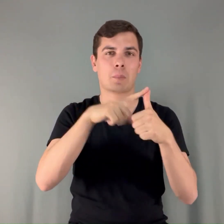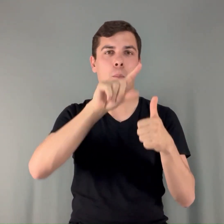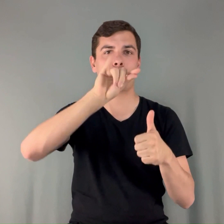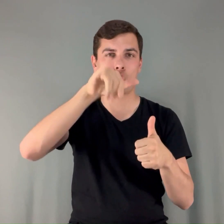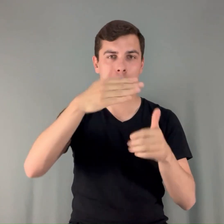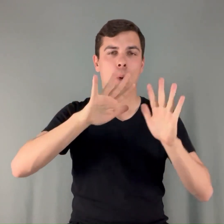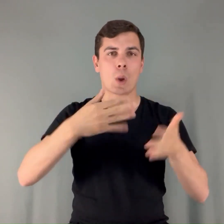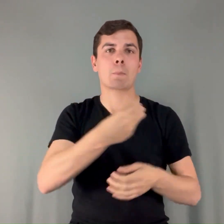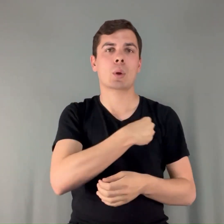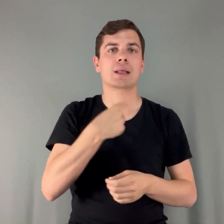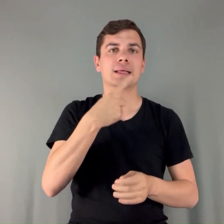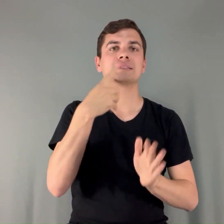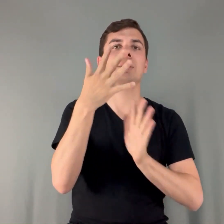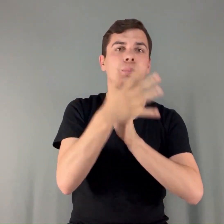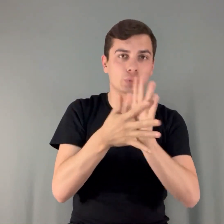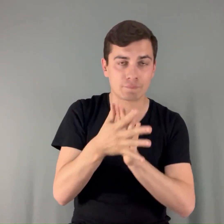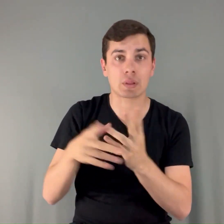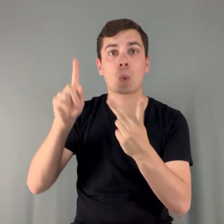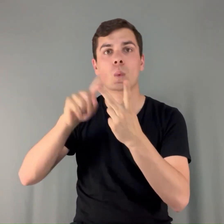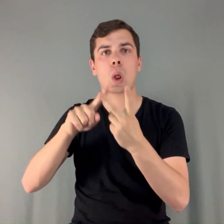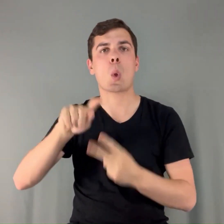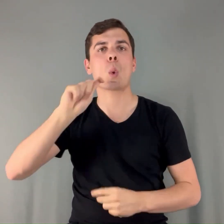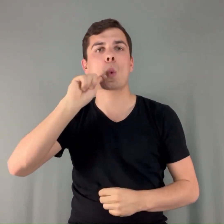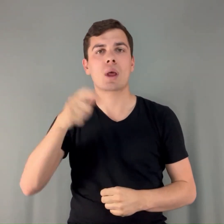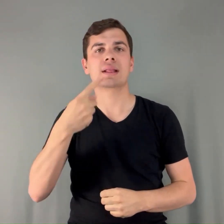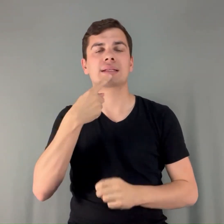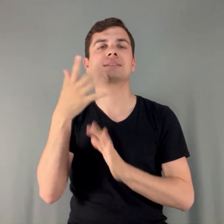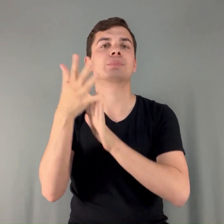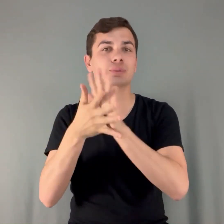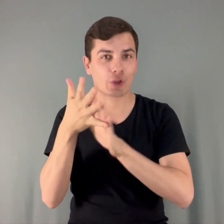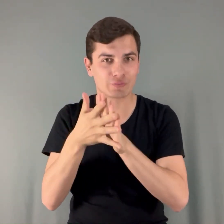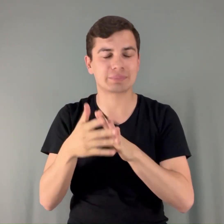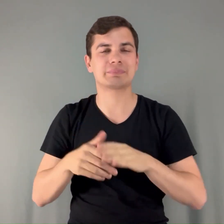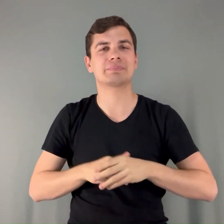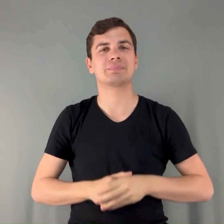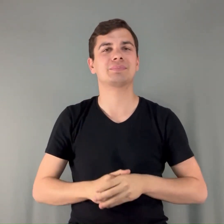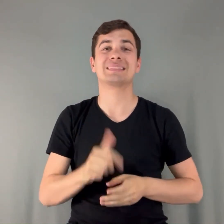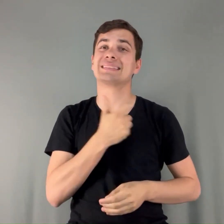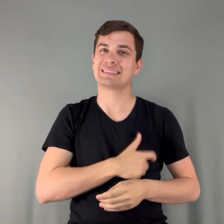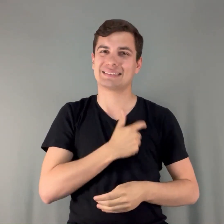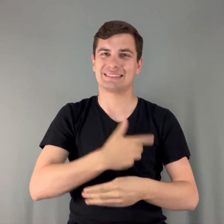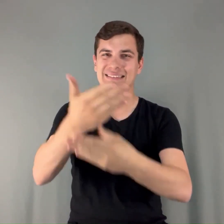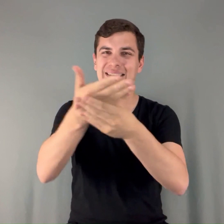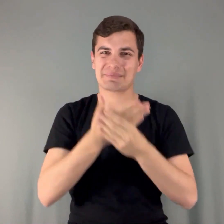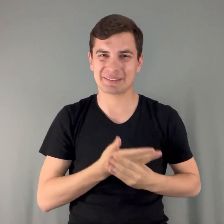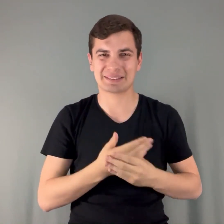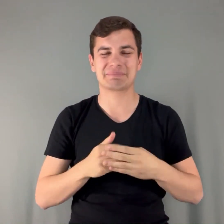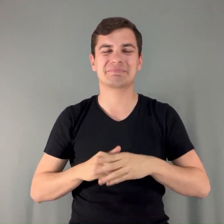Polskim Języku Migowym i Ukraińskim Języku Migowym. Serdecznie zapraszamy.